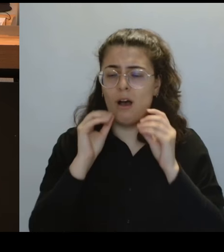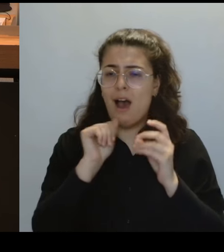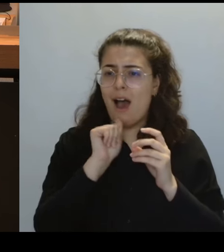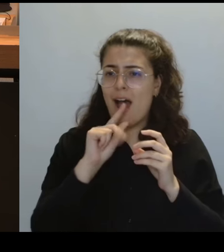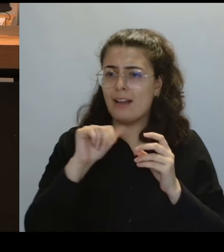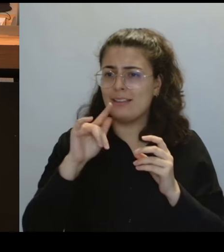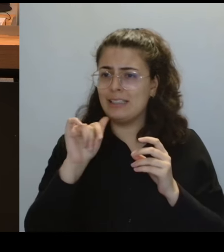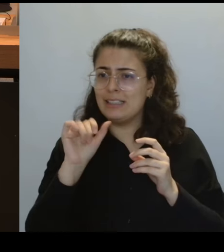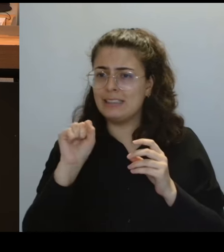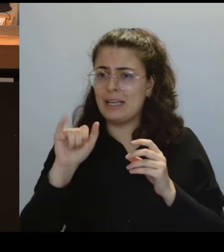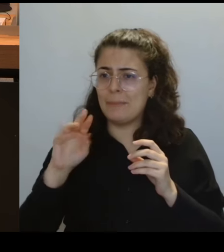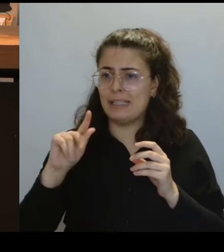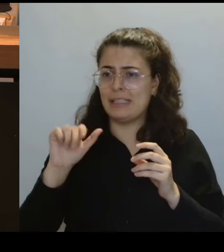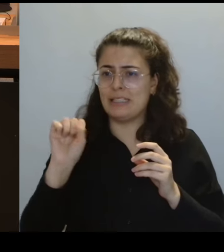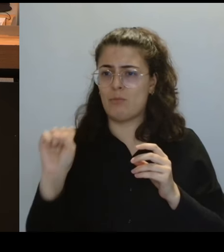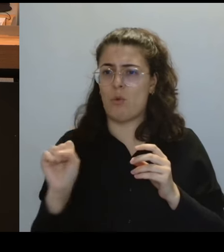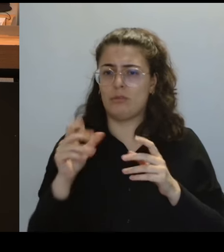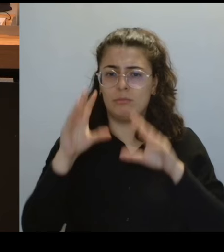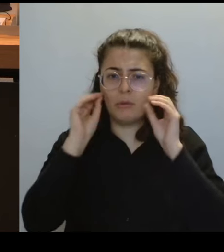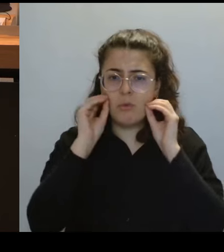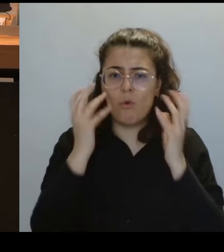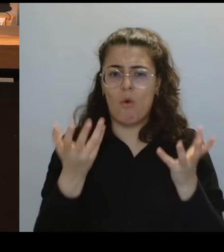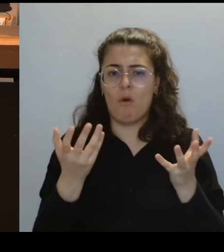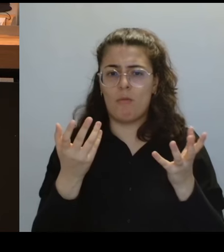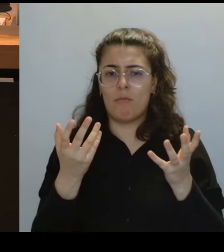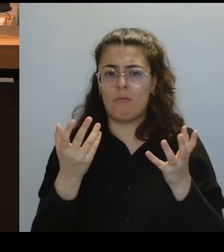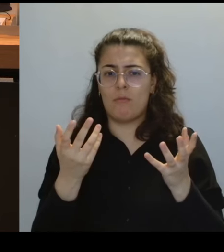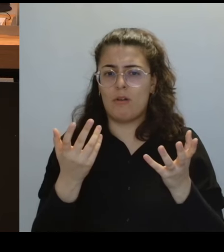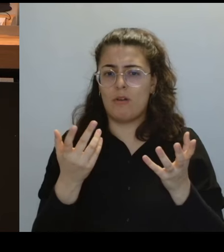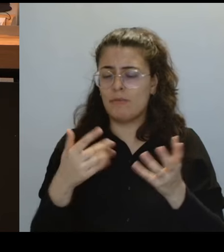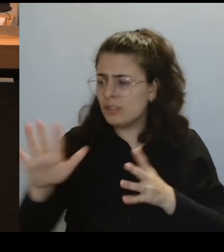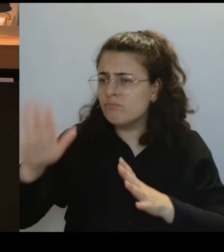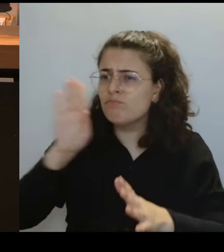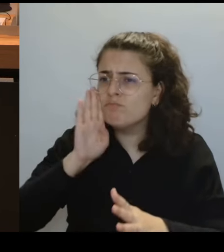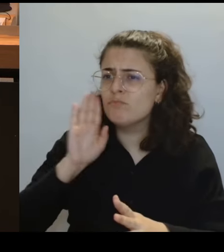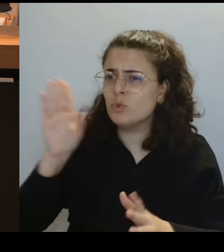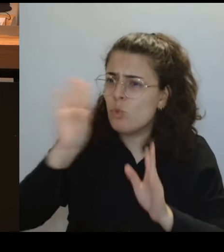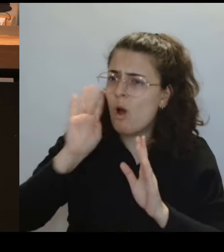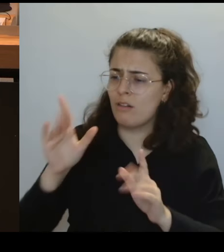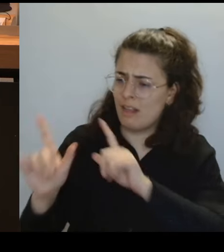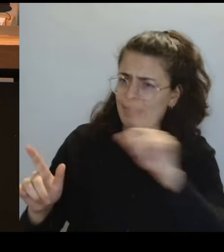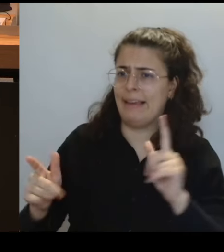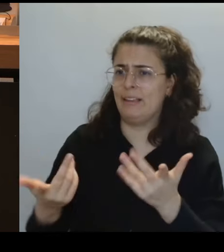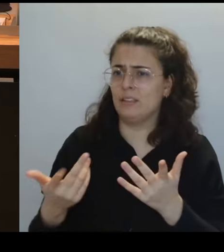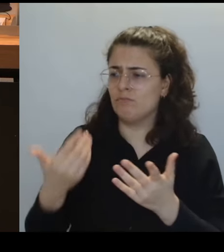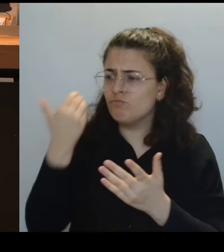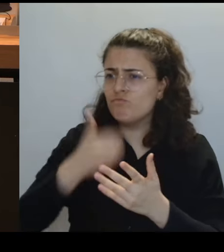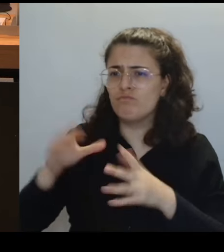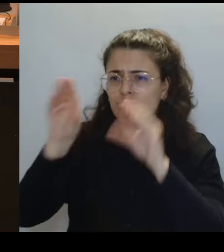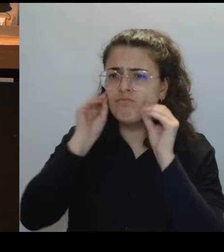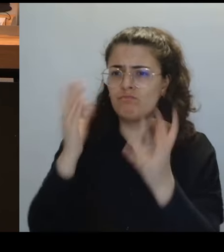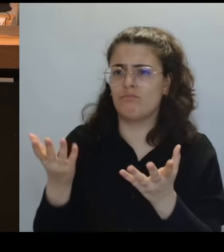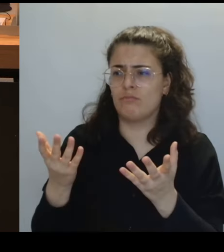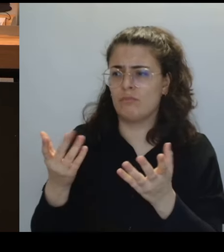Hören Sie lieber zu, gerade Sie von den Linken, damit Sie endlich mal was lernen. Sie saßen lang genug im Senat und haben nichts auf die Reihe gekriegt.